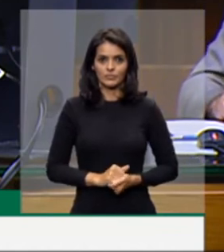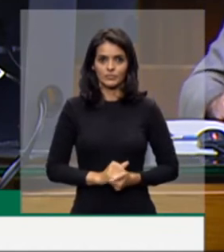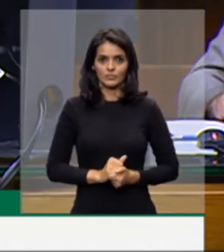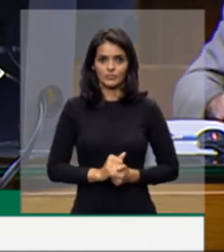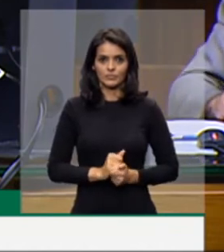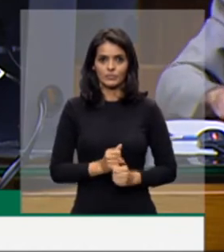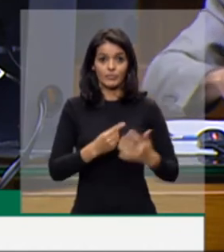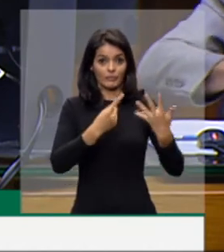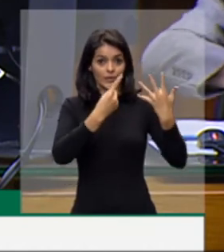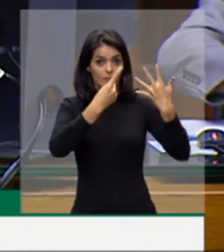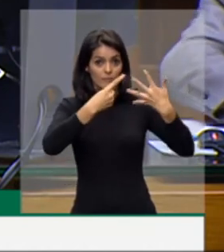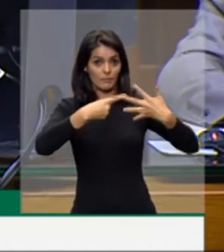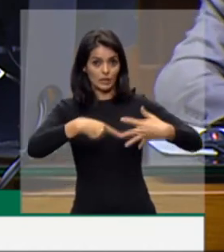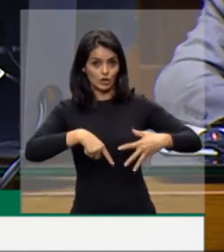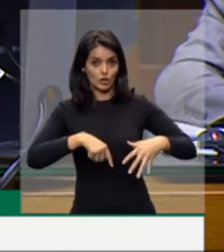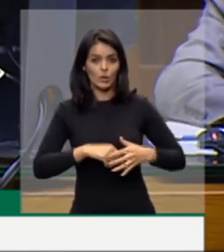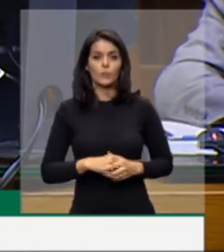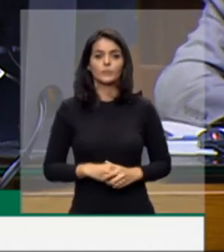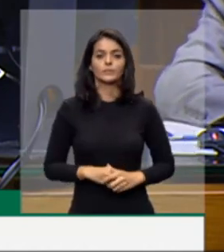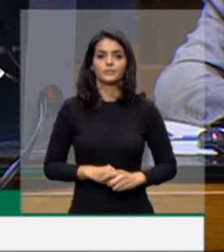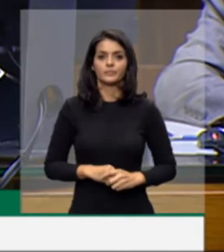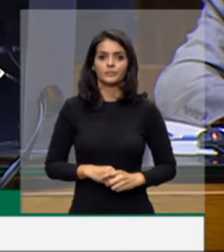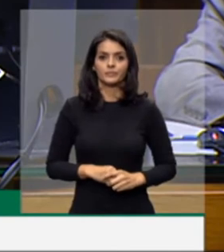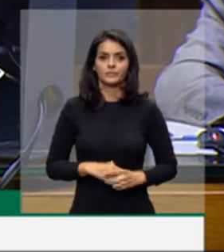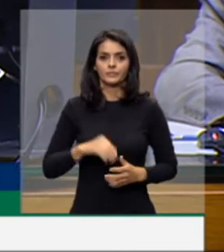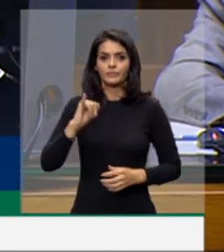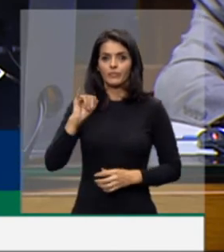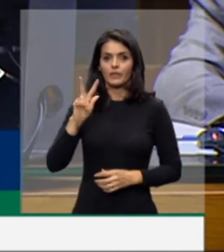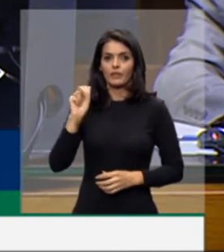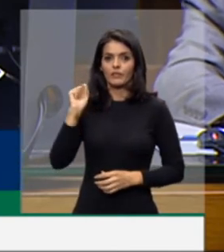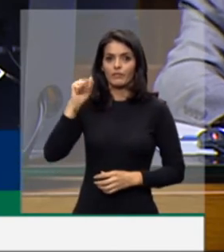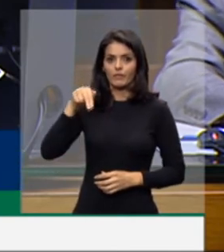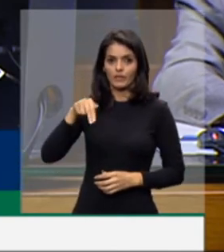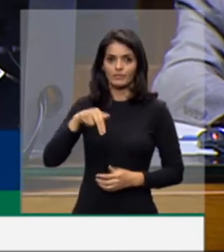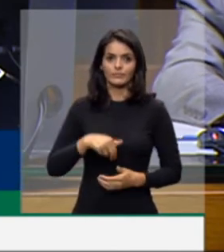MORAES, PODEMOS? PODEMOS É NÃO